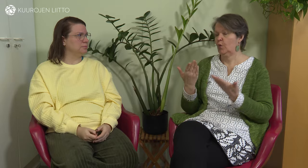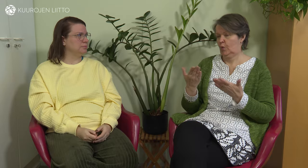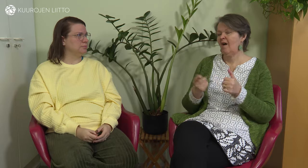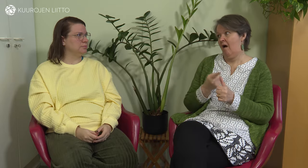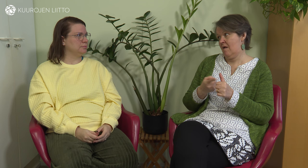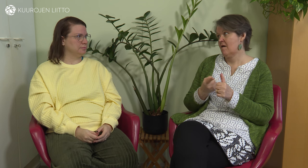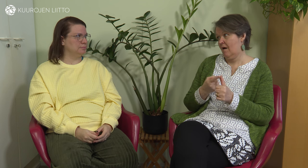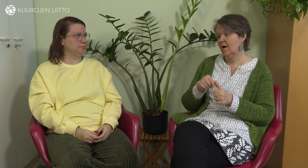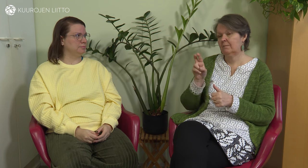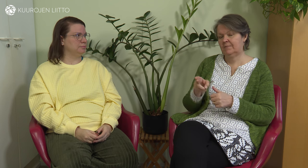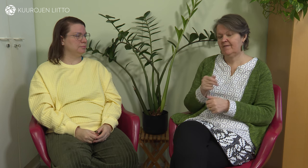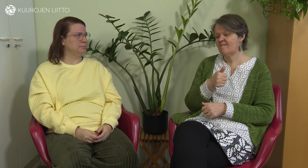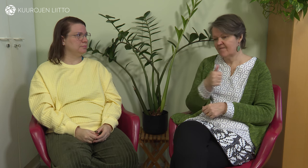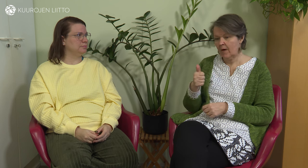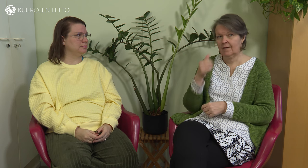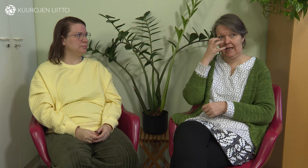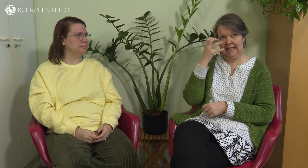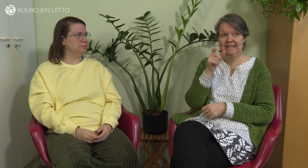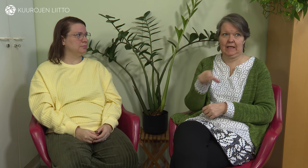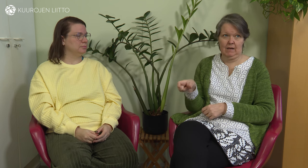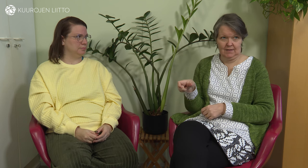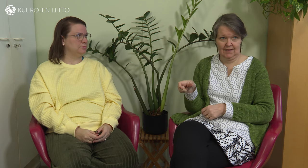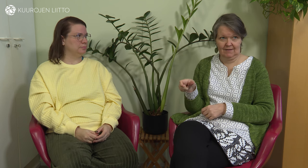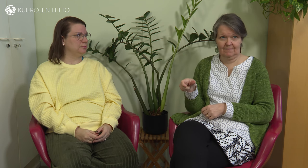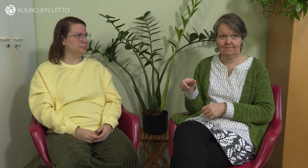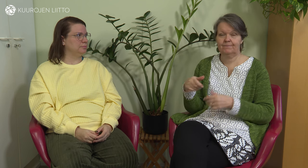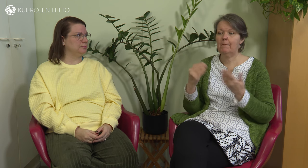Nyt aluksi palvelu on vain helsinkiläisille.